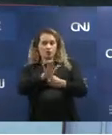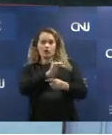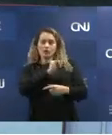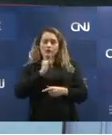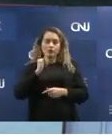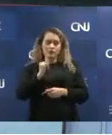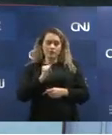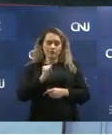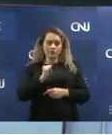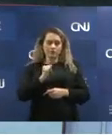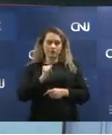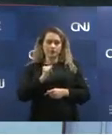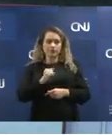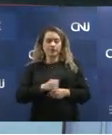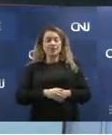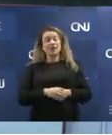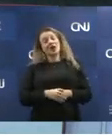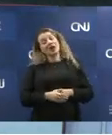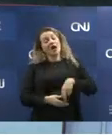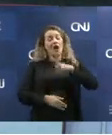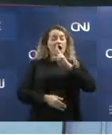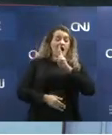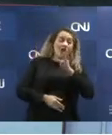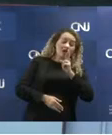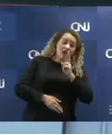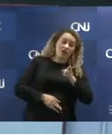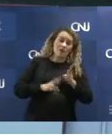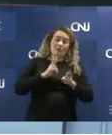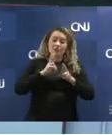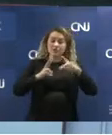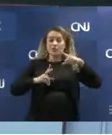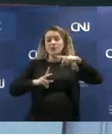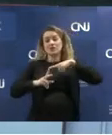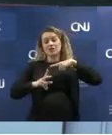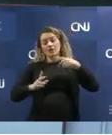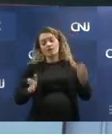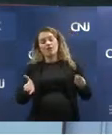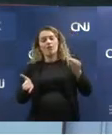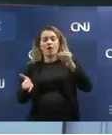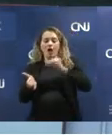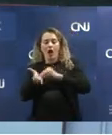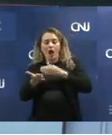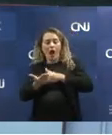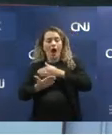essa reclamação ela foi instaurada a partir da constatação